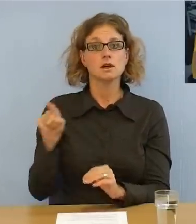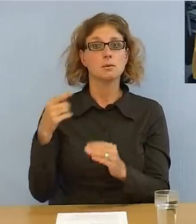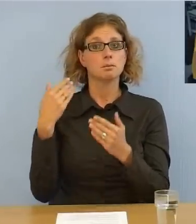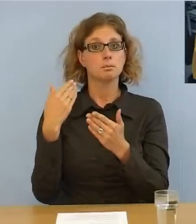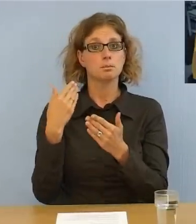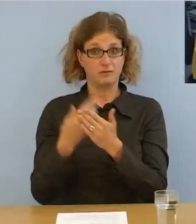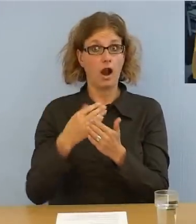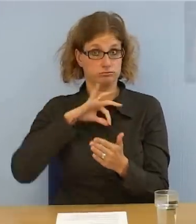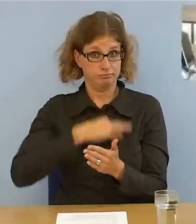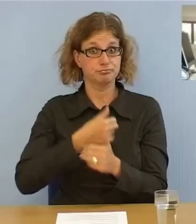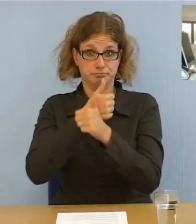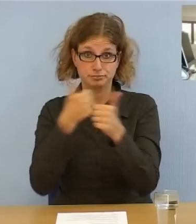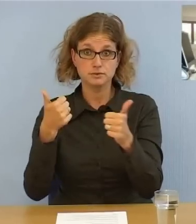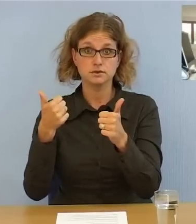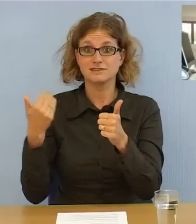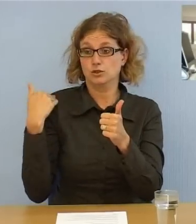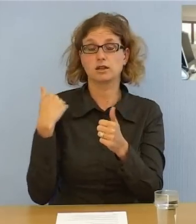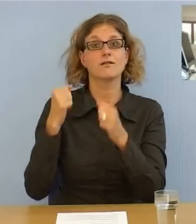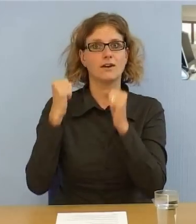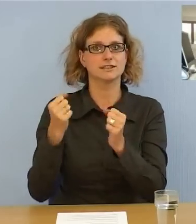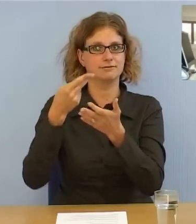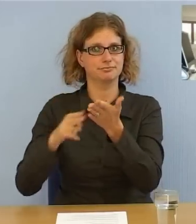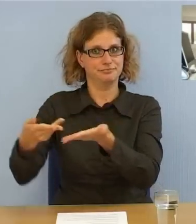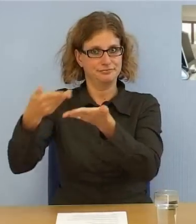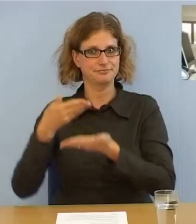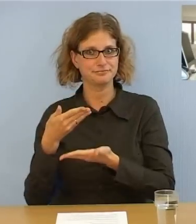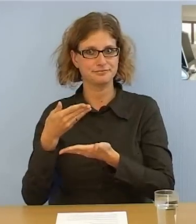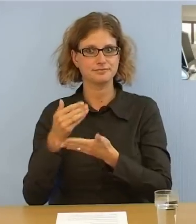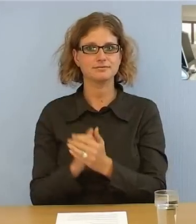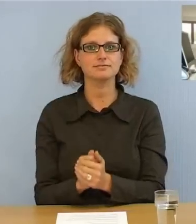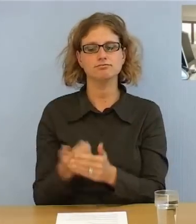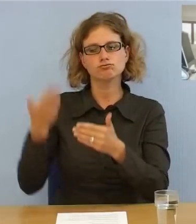Het bevalt zo goed dat hij sinds kort een vaste aanstelling heeft gekregen.